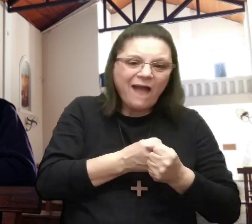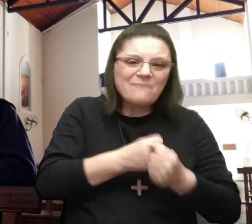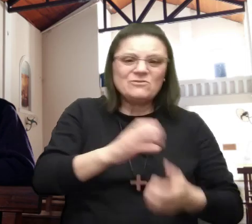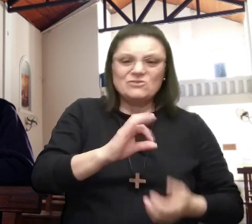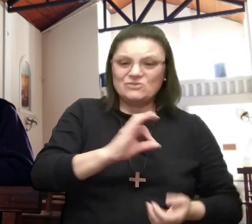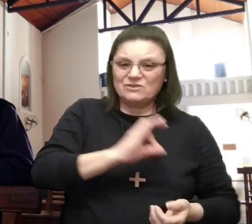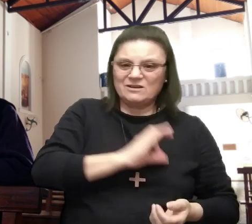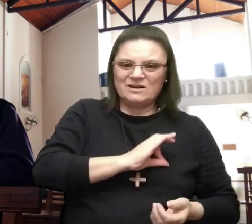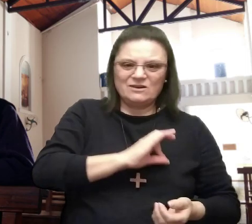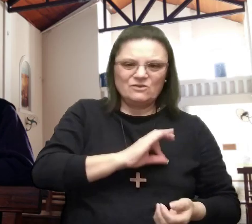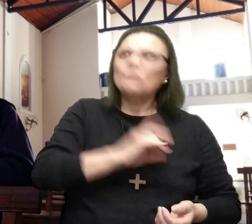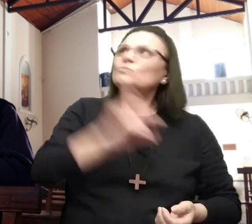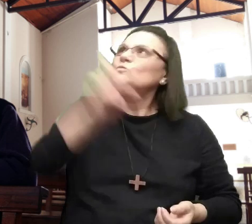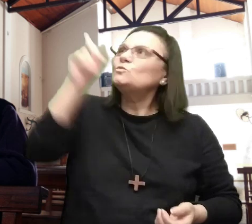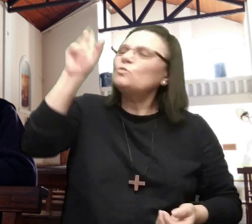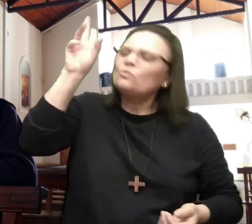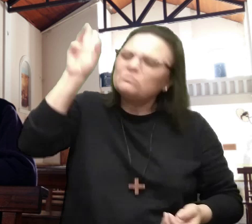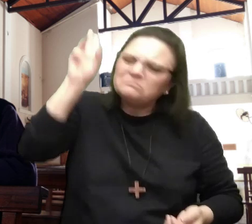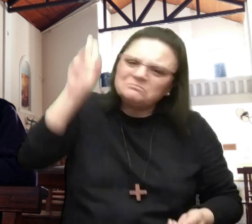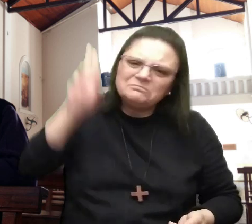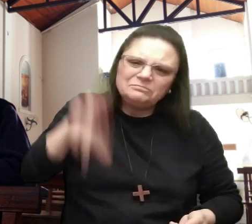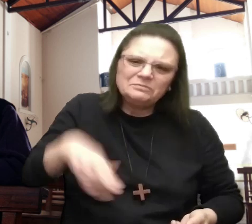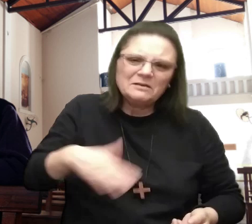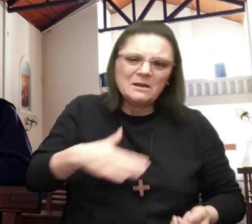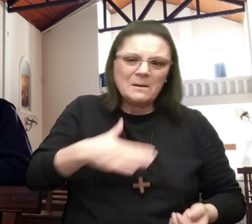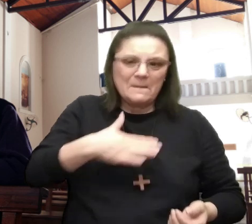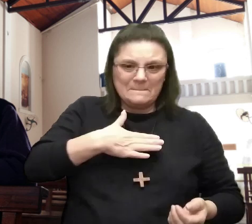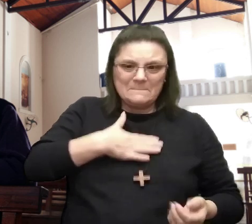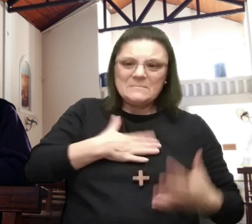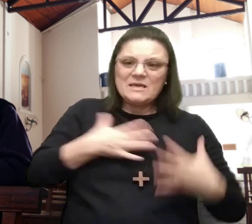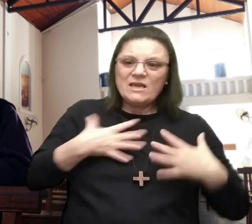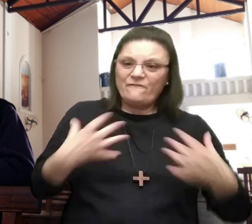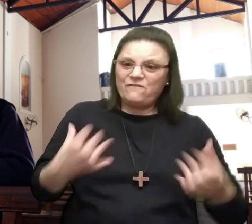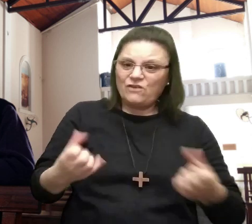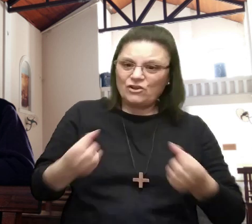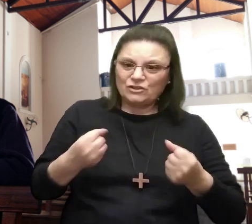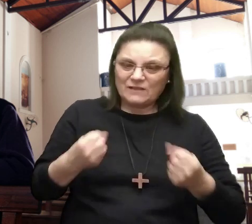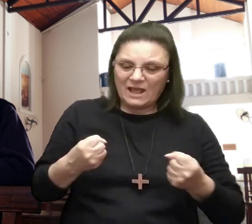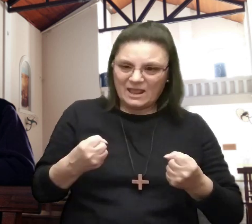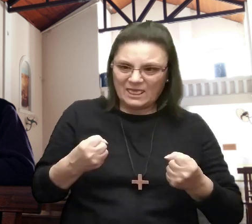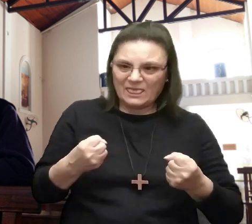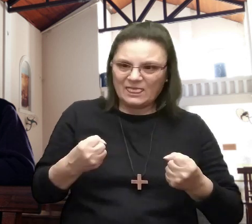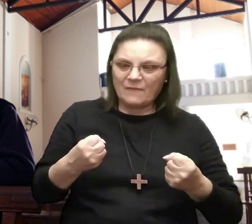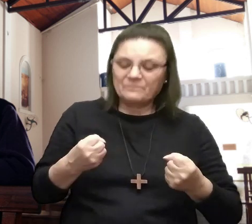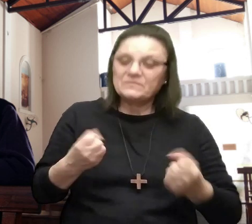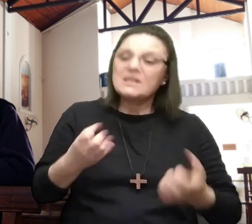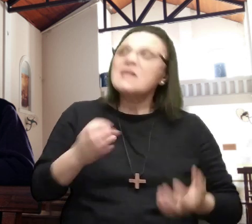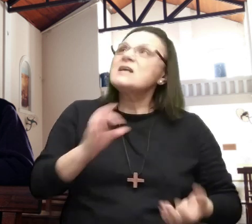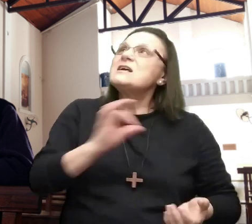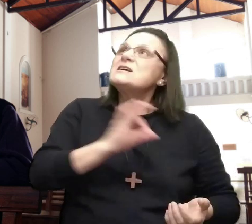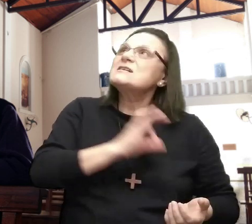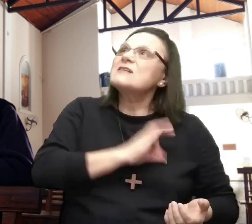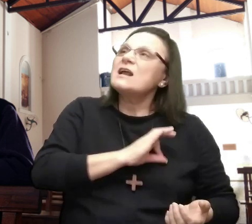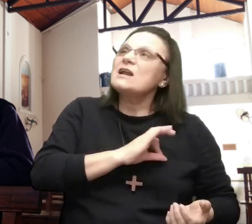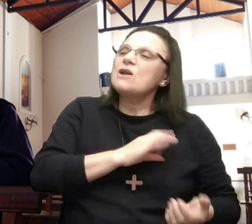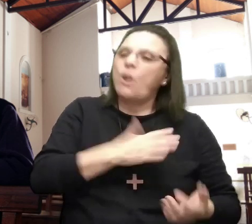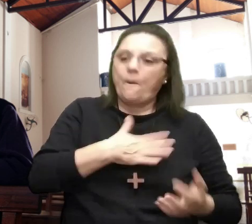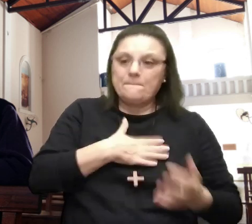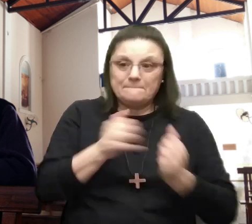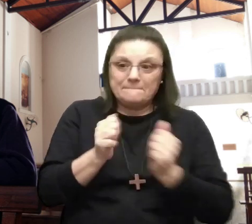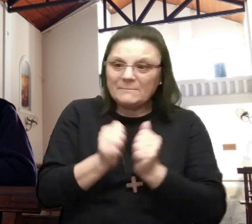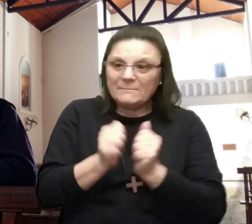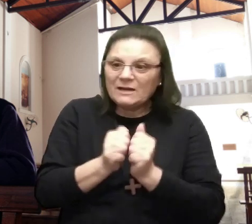Yo te amo, Señor; tú eres mi fortaleza;